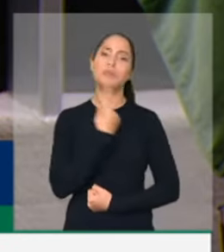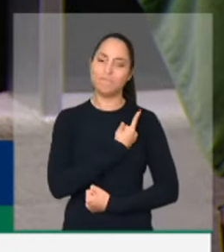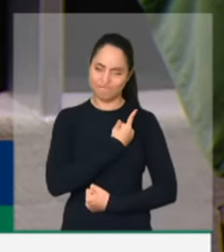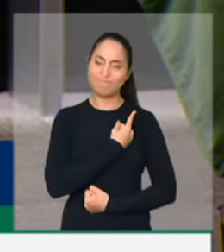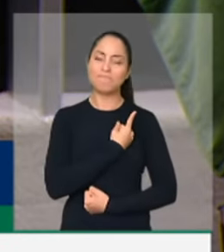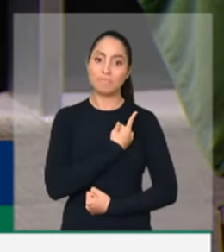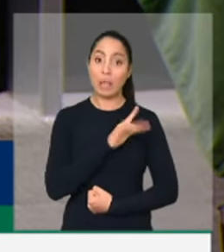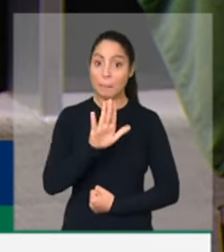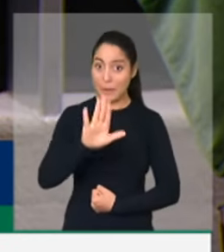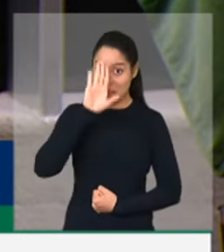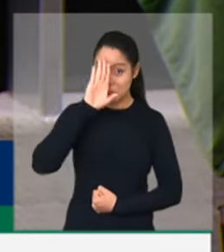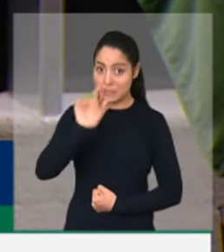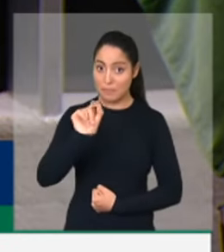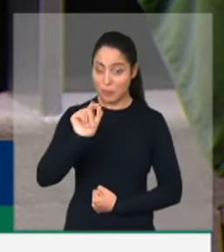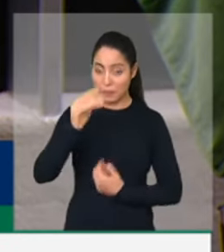QUERO AGRADECER E PARABENIZAR A VOCÊ PRESIDENTE LULA. JÁ